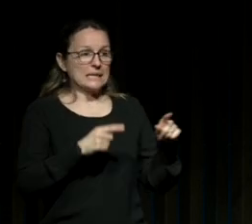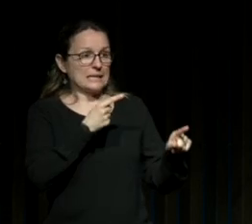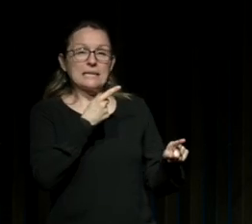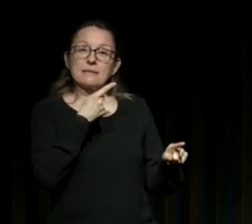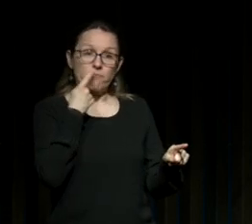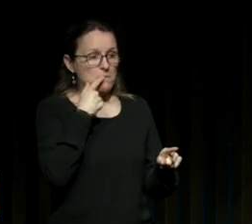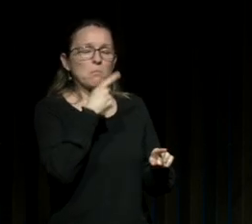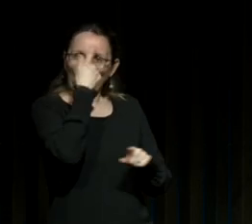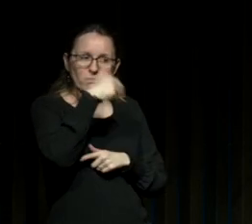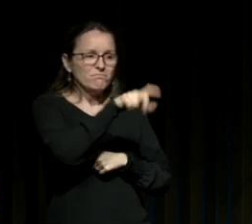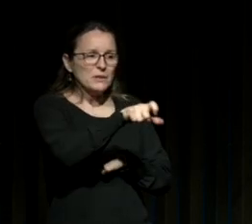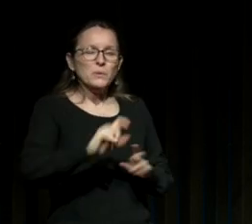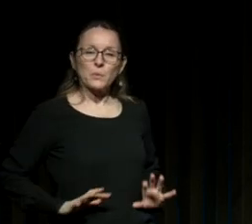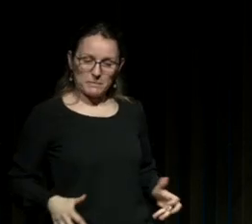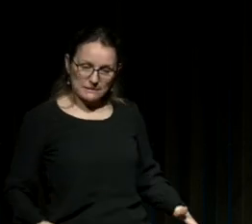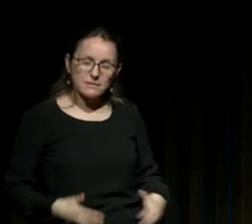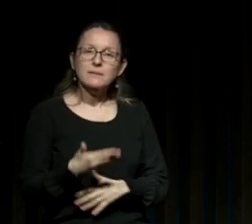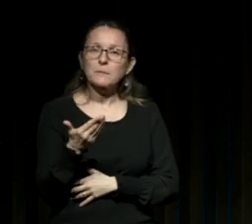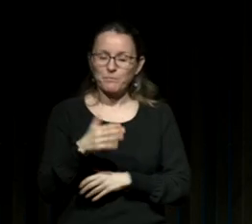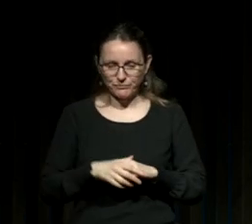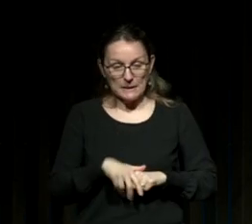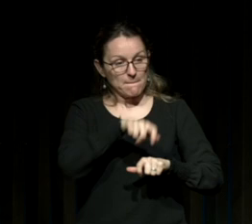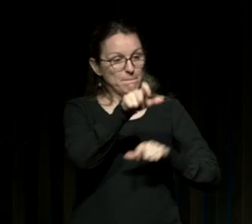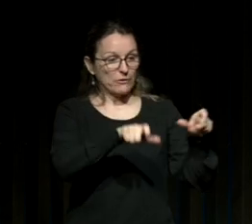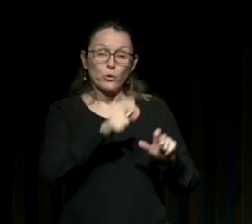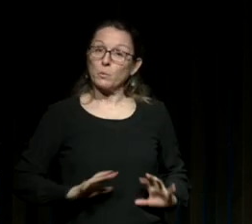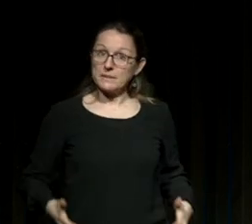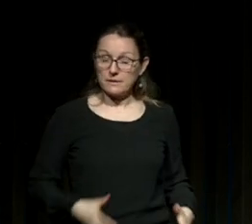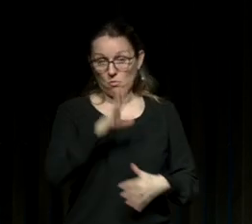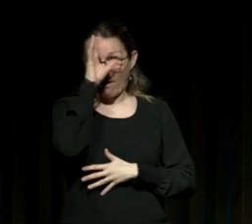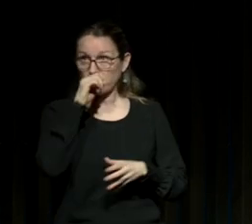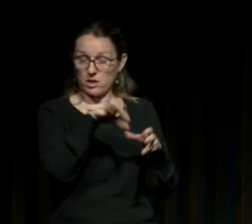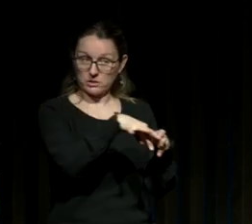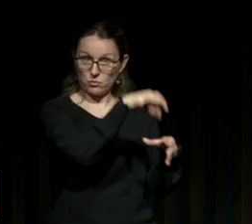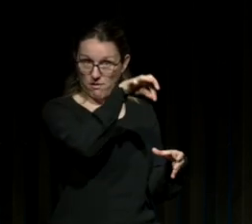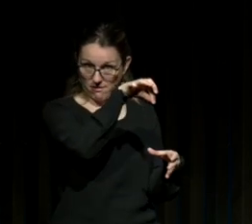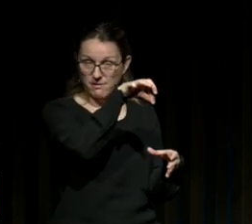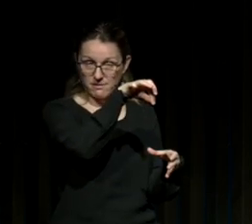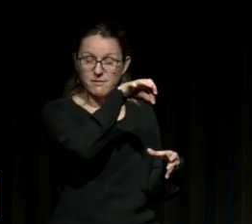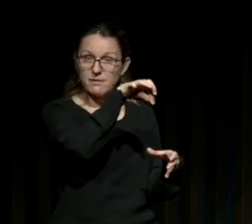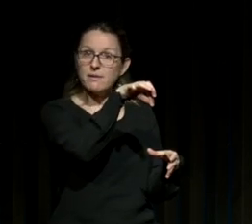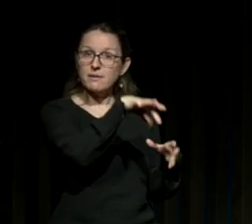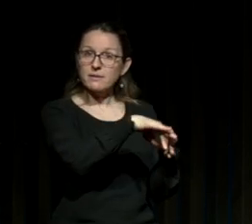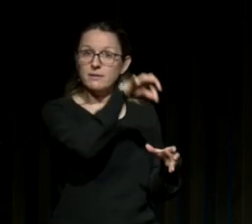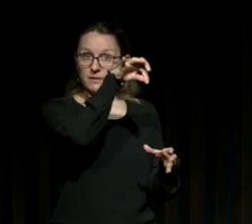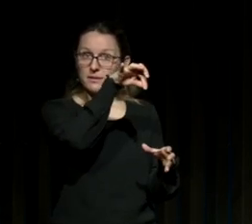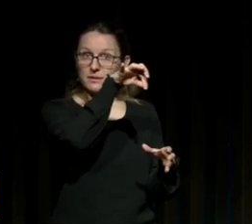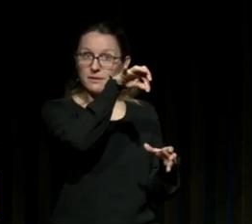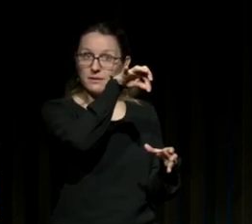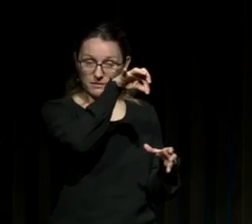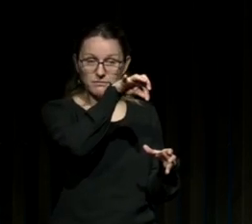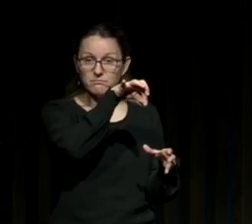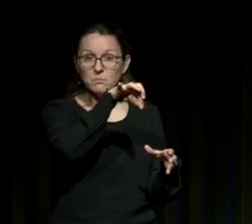étude on a tiré au sort des sujets qui souffrait d'obésité on les a on les attribue à un groupe un